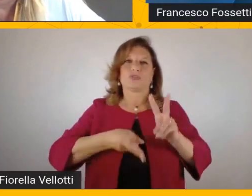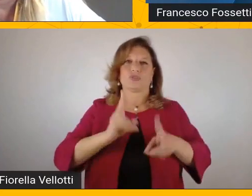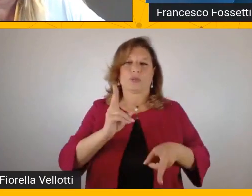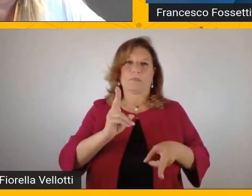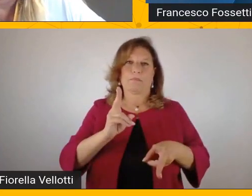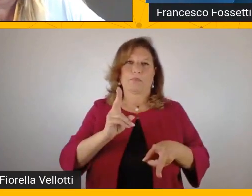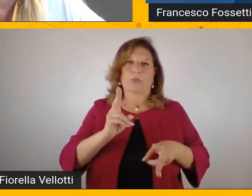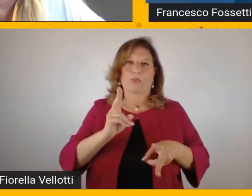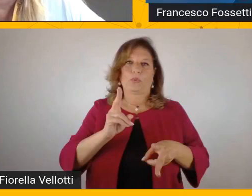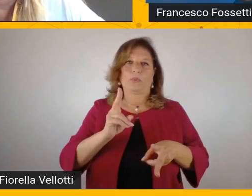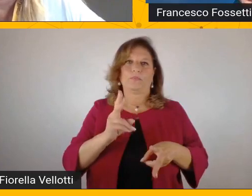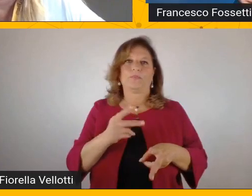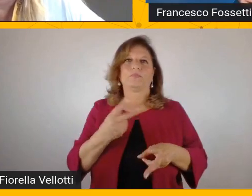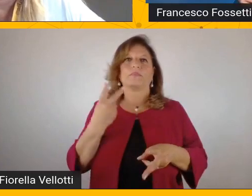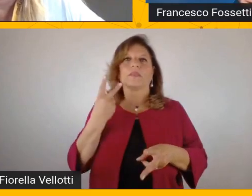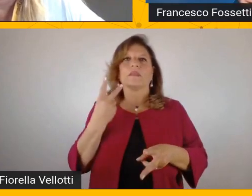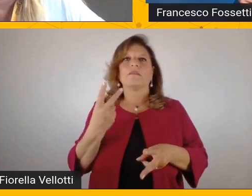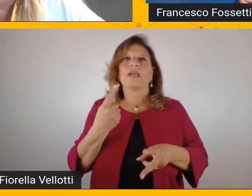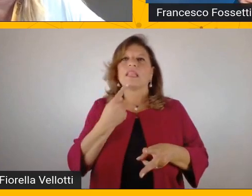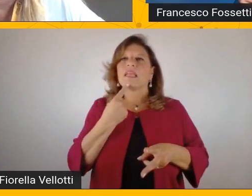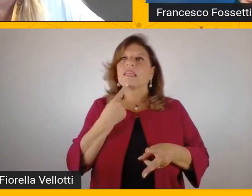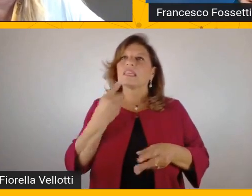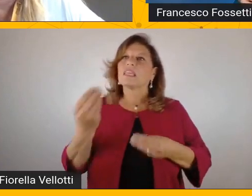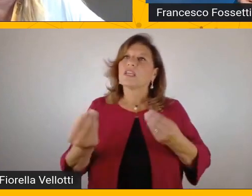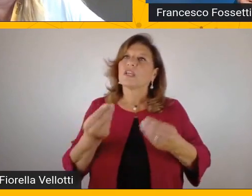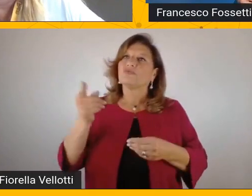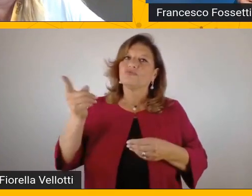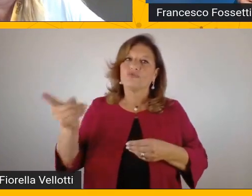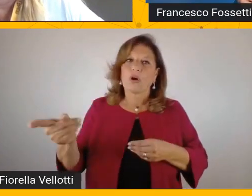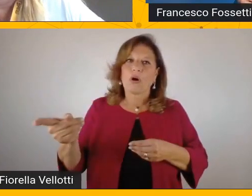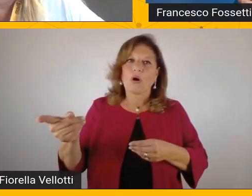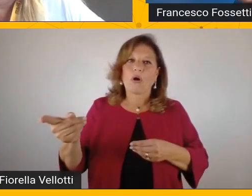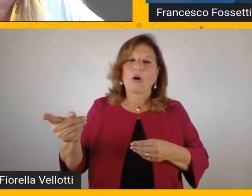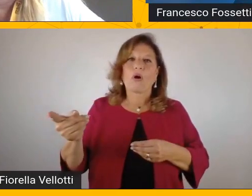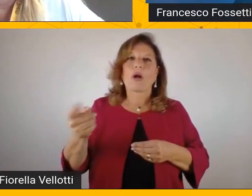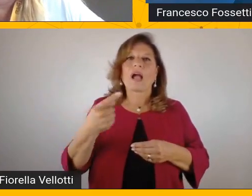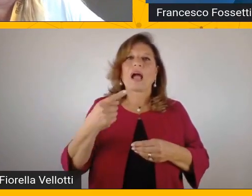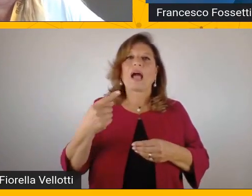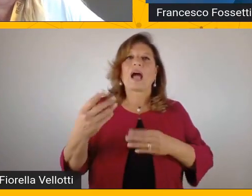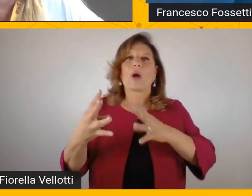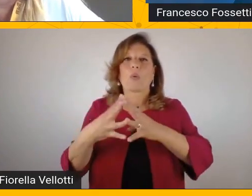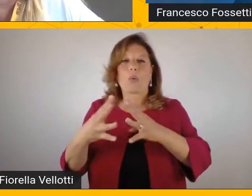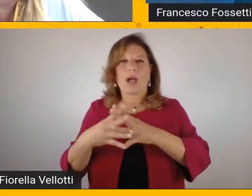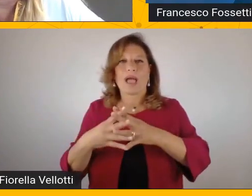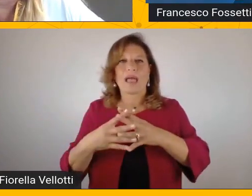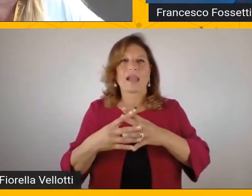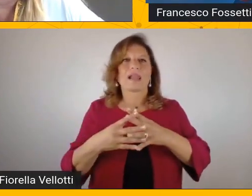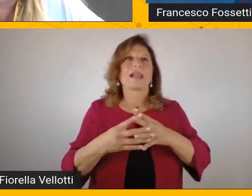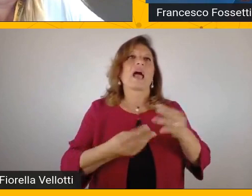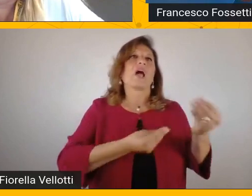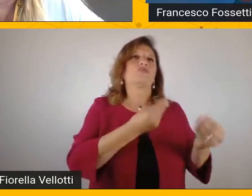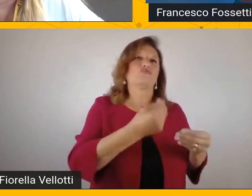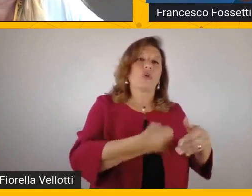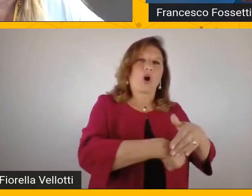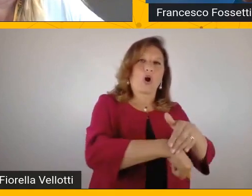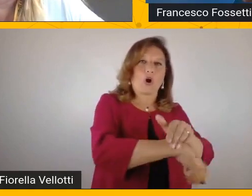piattaforme veda anche per il numero di spettatori connessi chi sta giocando al gioco di